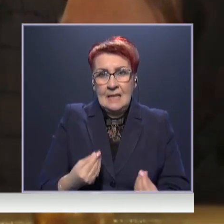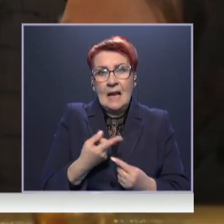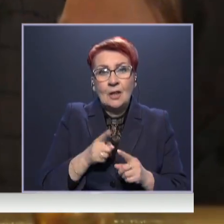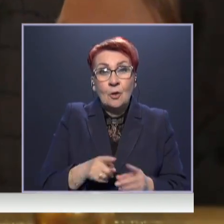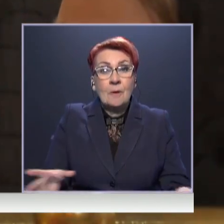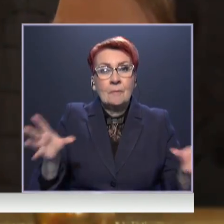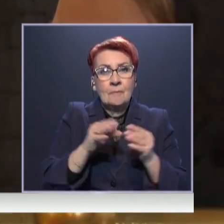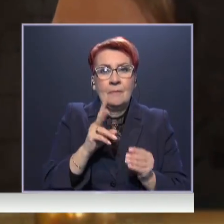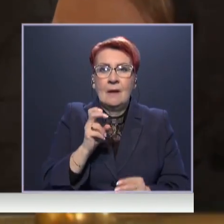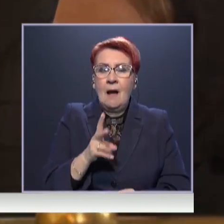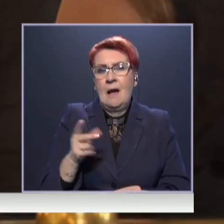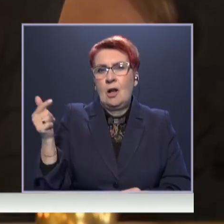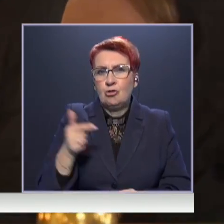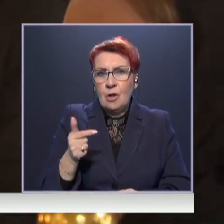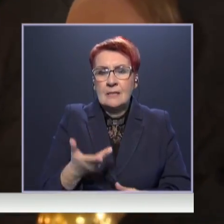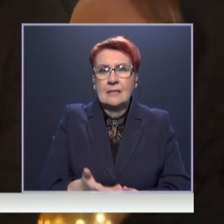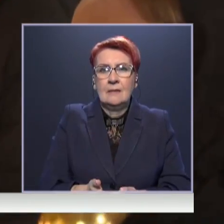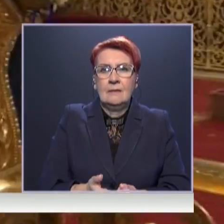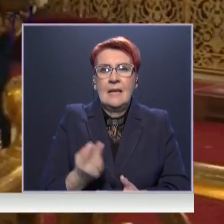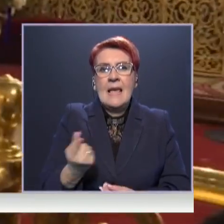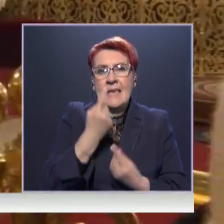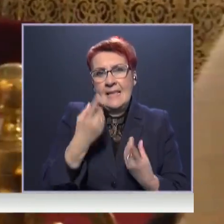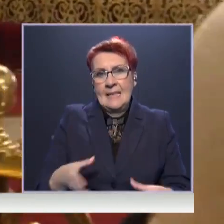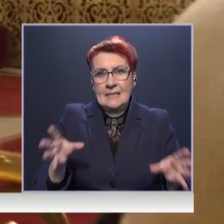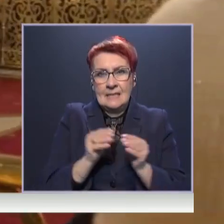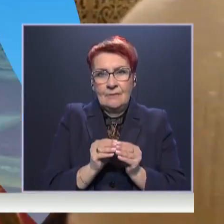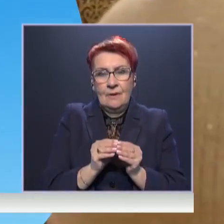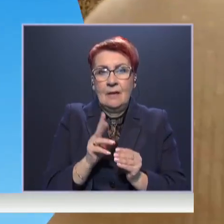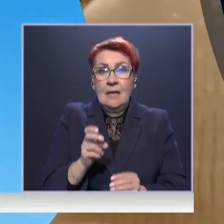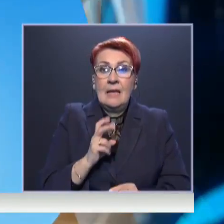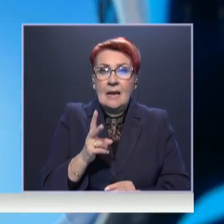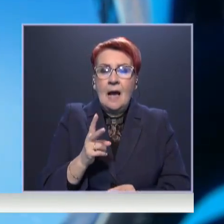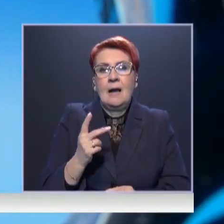как Гражданская единство так единство духовное которое